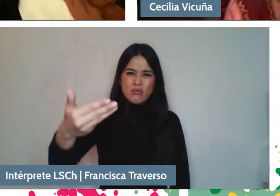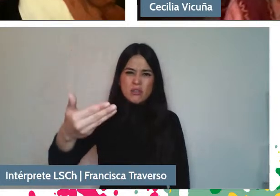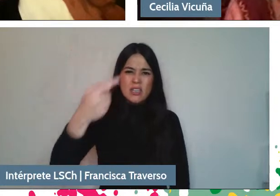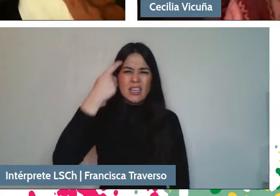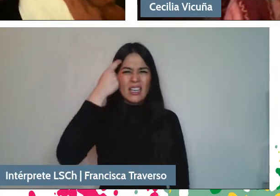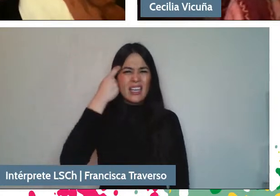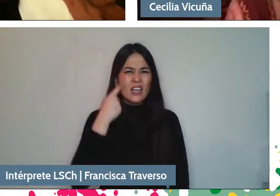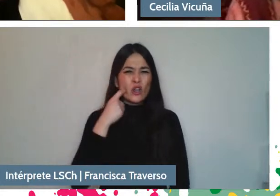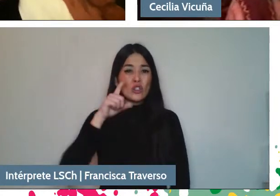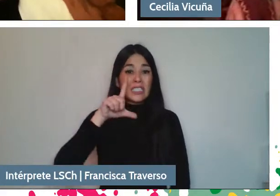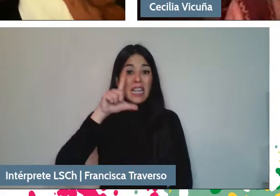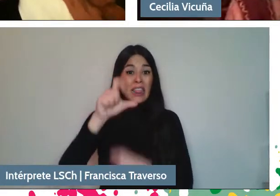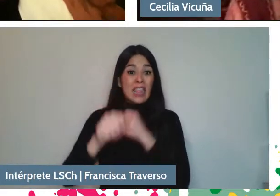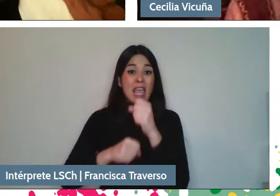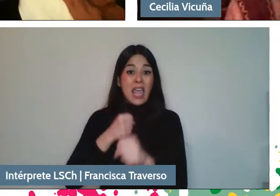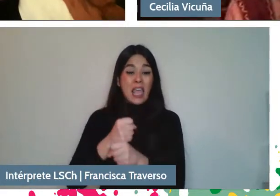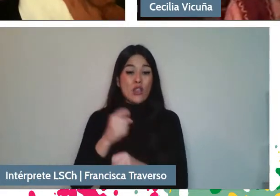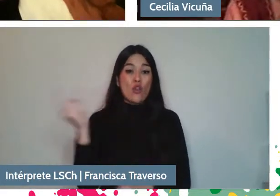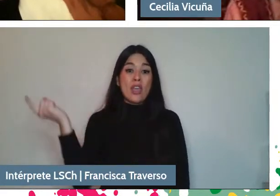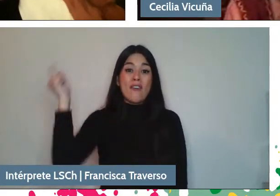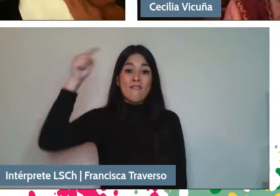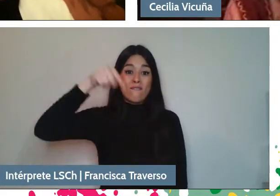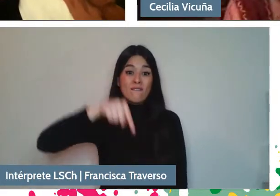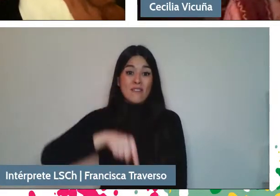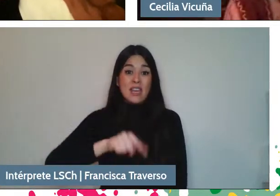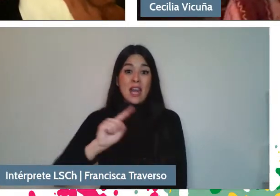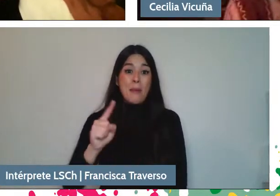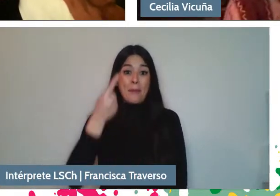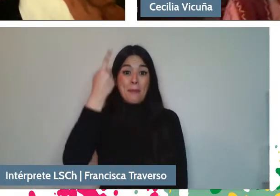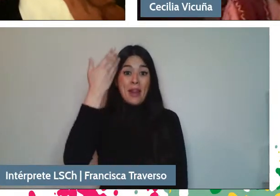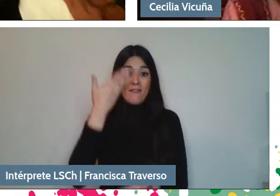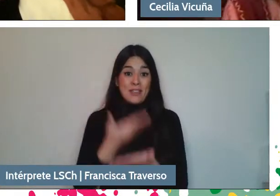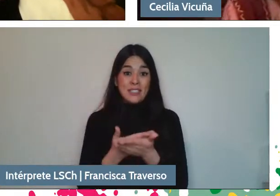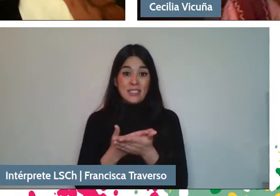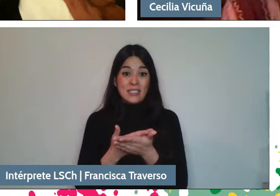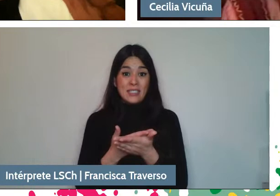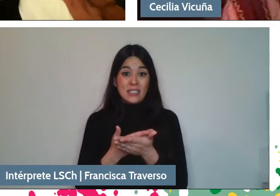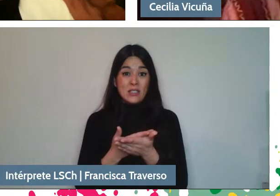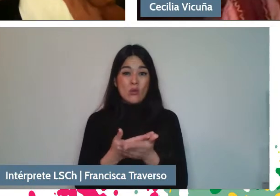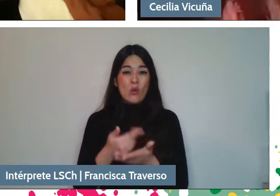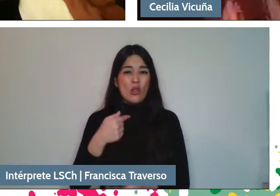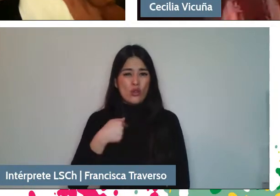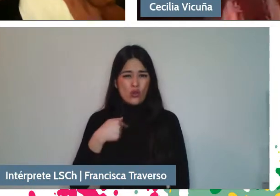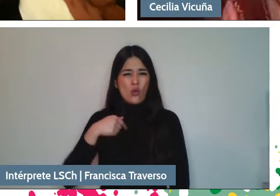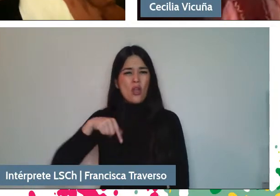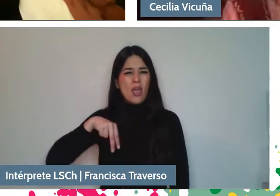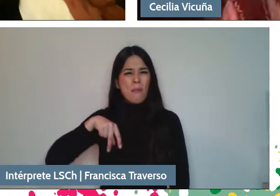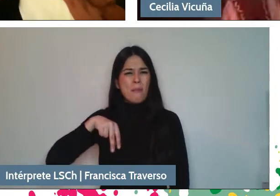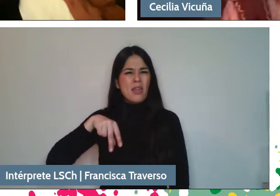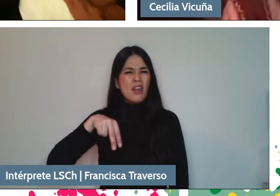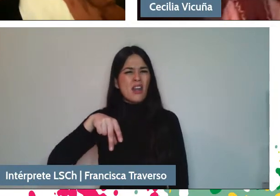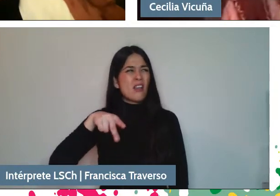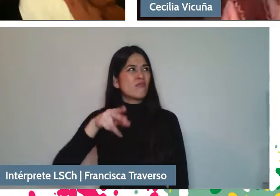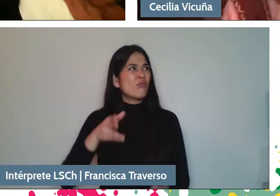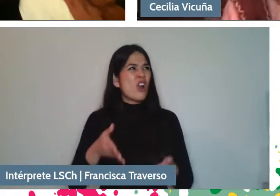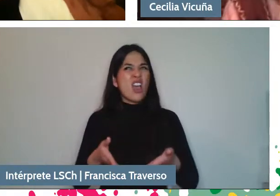después del golpe que volví la primera vez. Y al caminar por las calles de Santiago era como que era otro país.